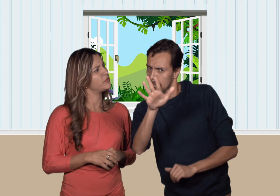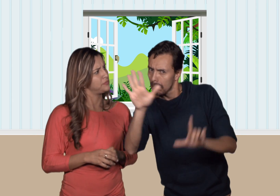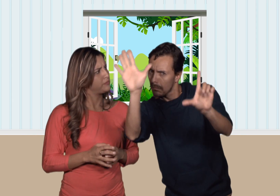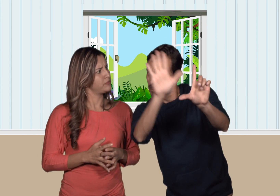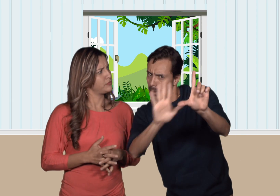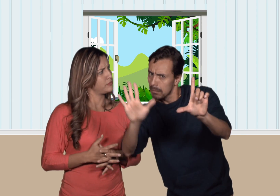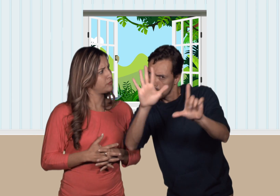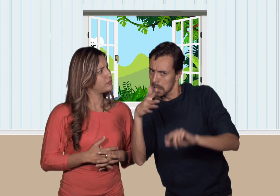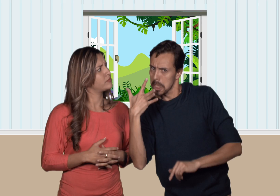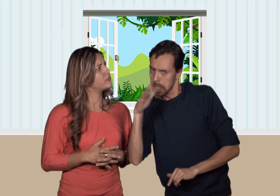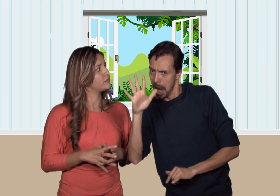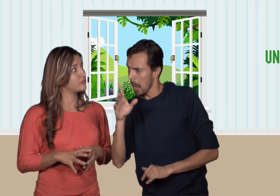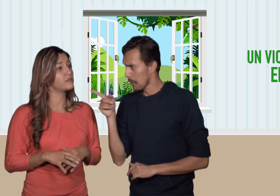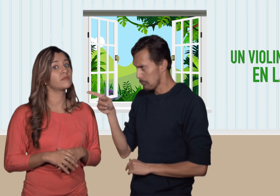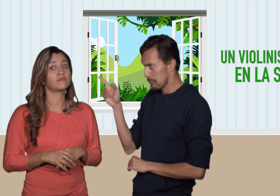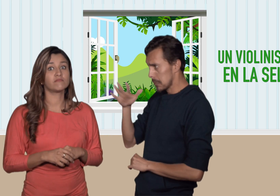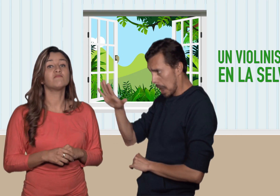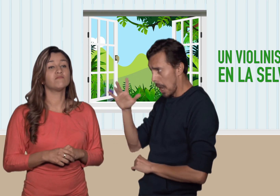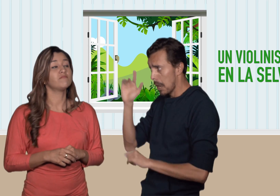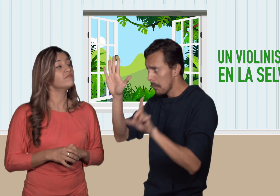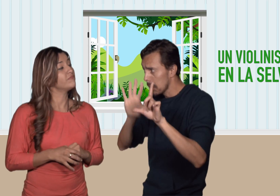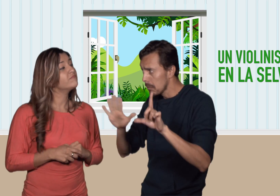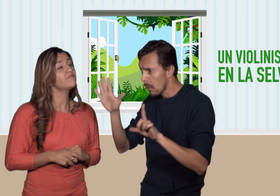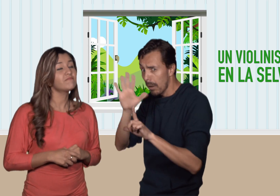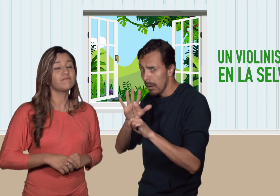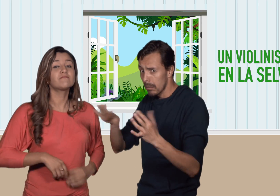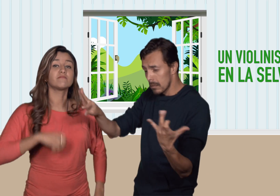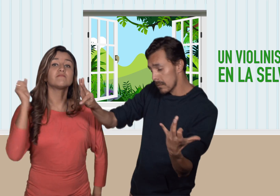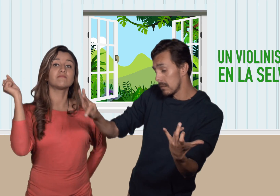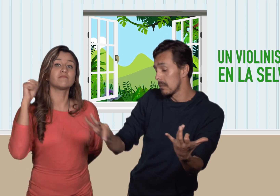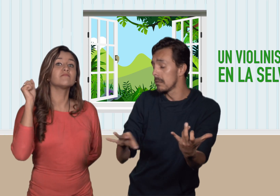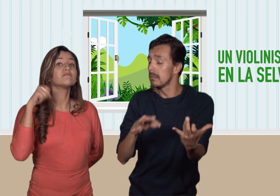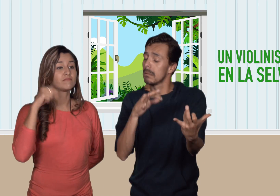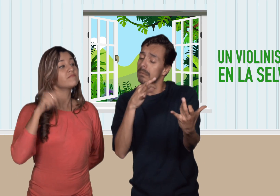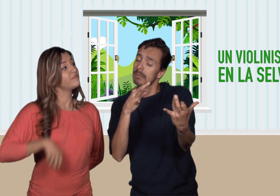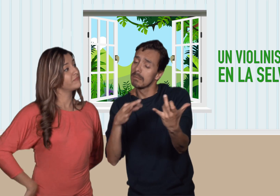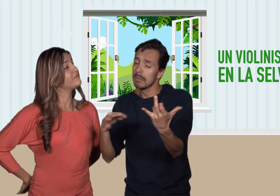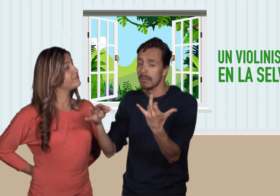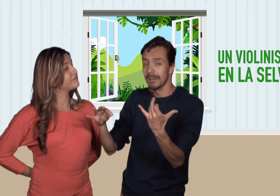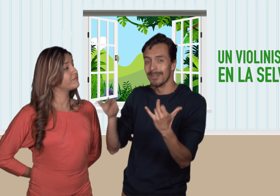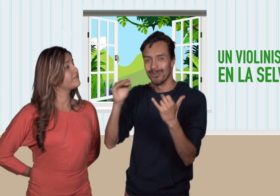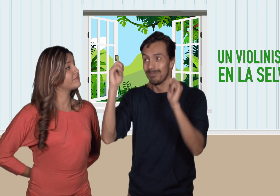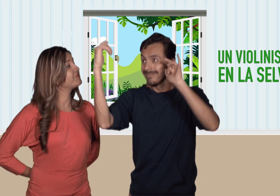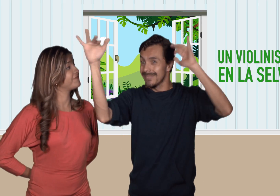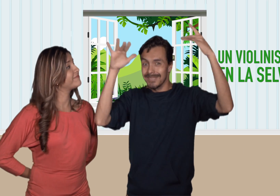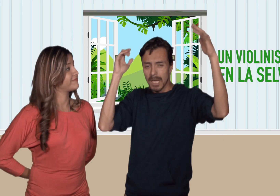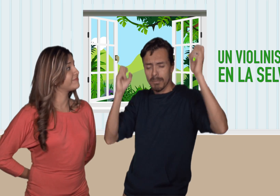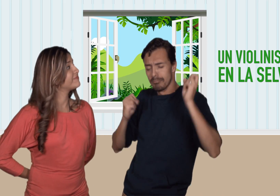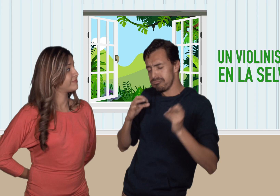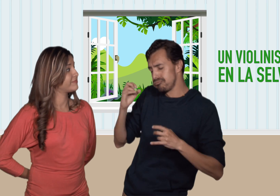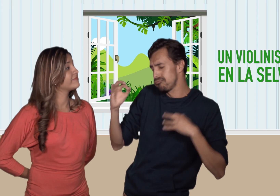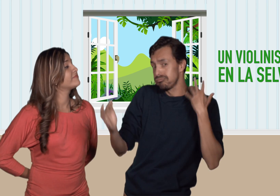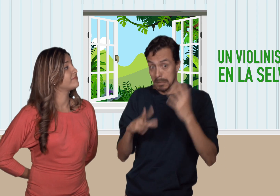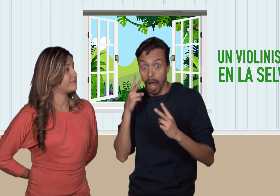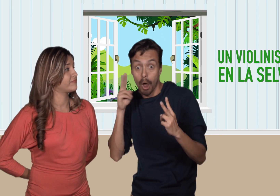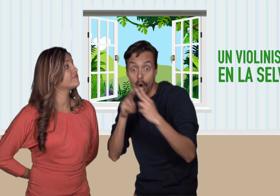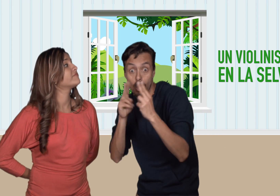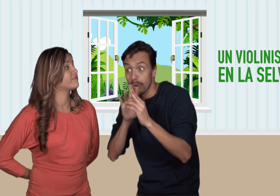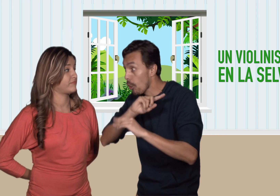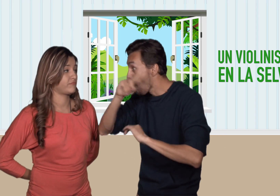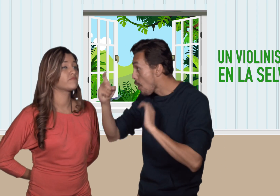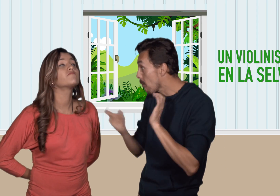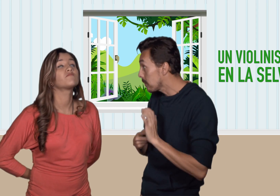¿Ya vieron el cuento del violinista en la selva? ¿Ya saben de qué se trata?